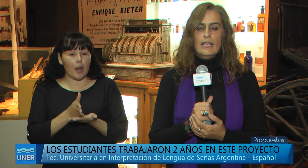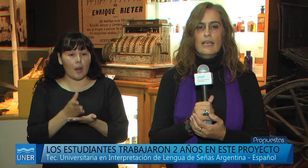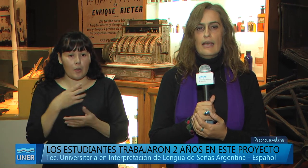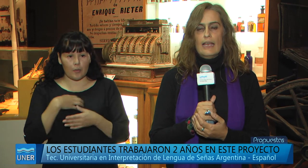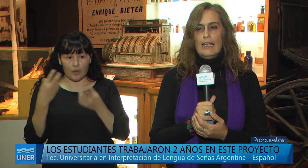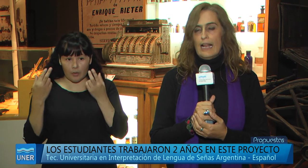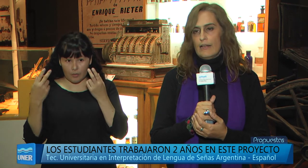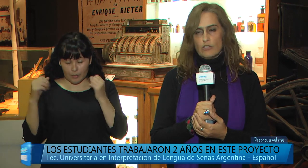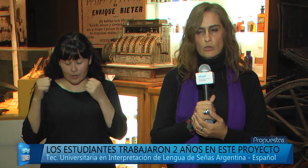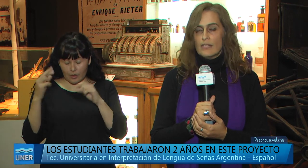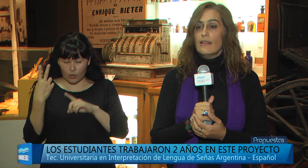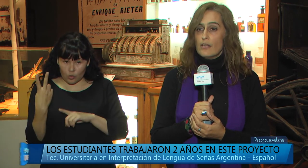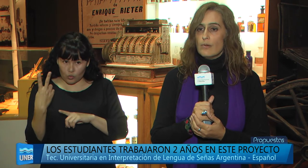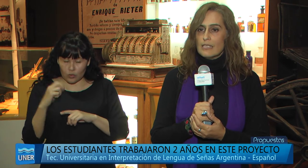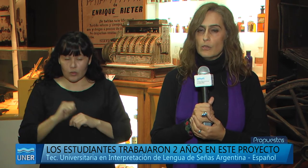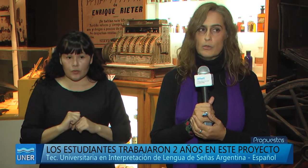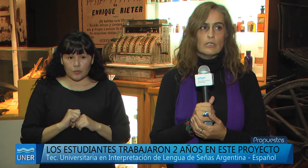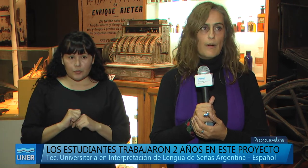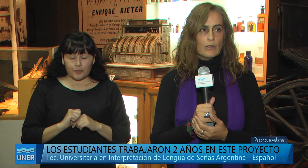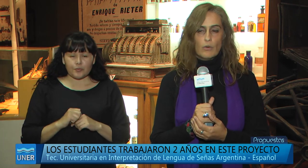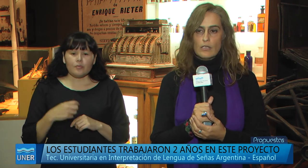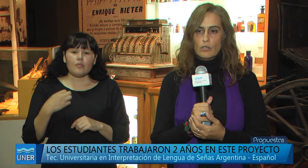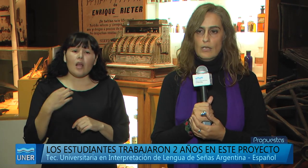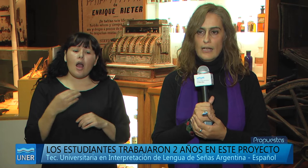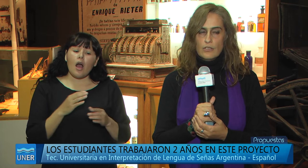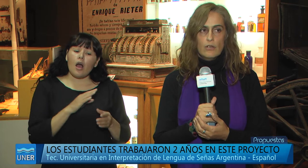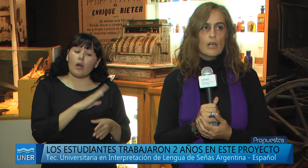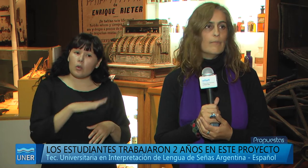Los estudiantes del año pasado estuvieron trabajando durante todo el año